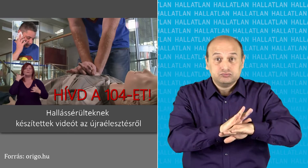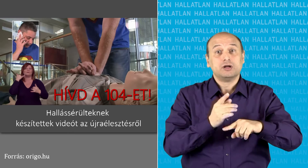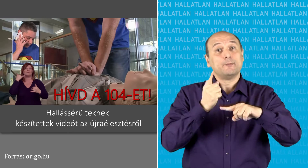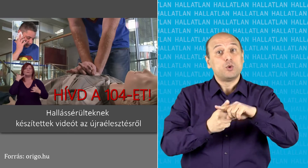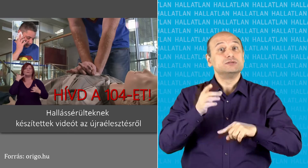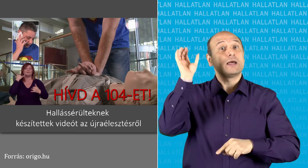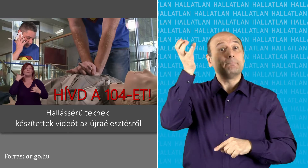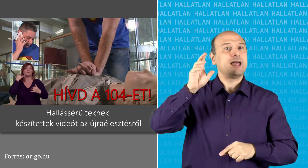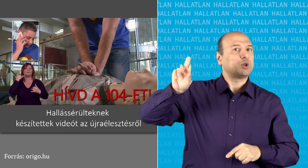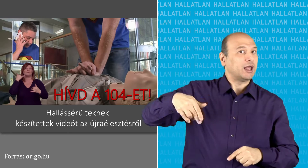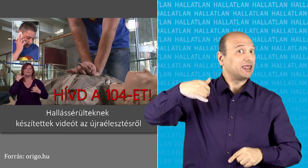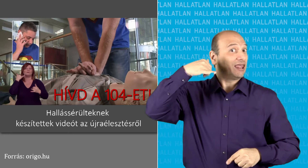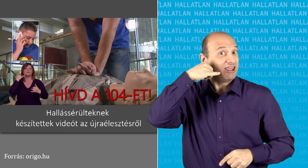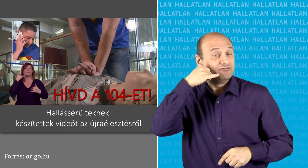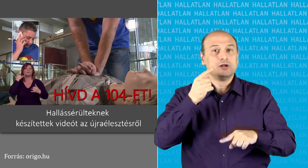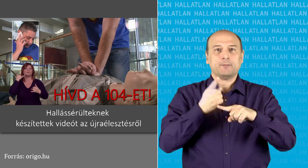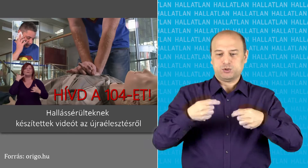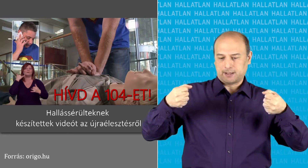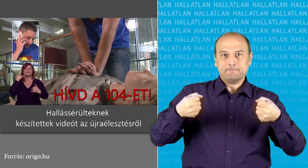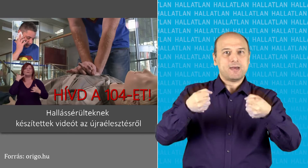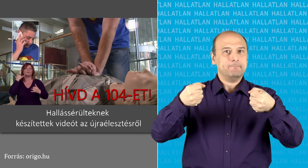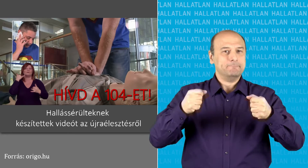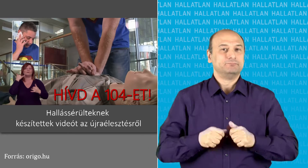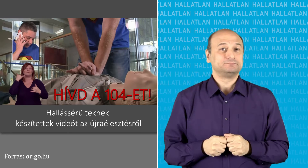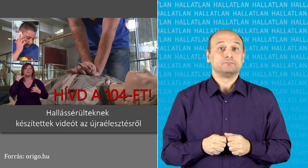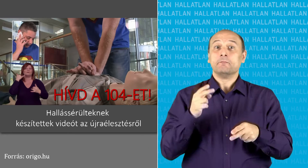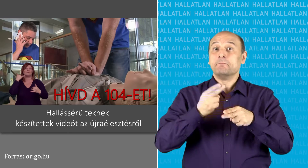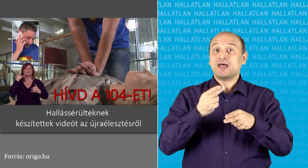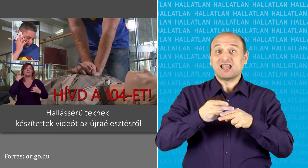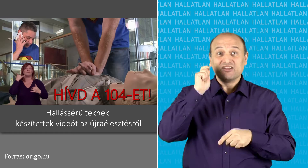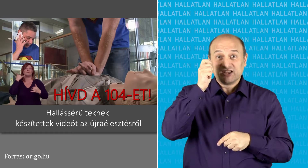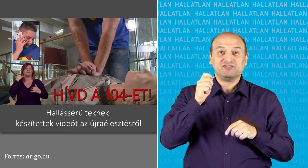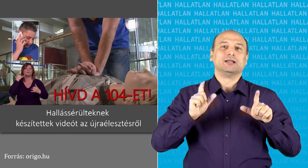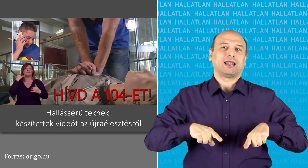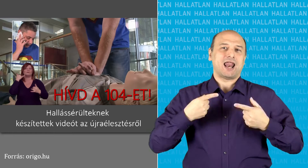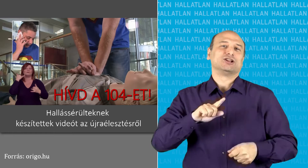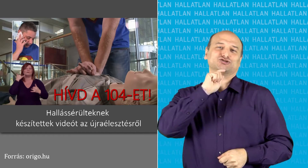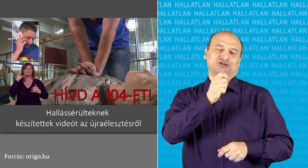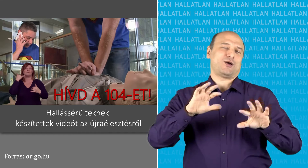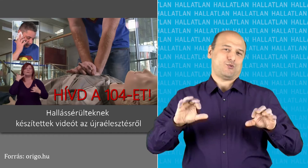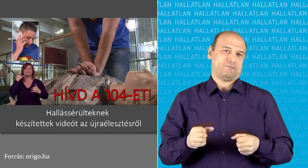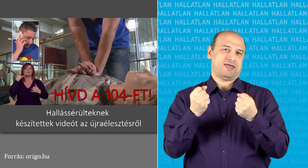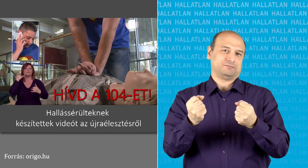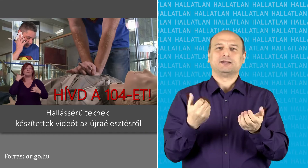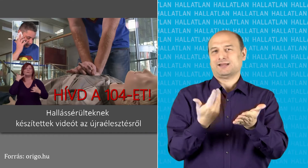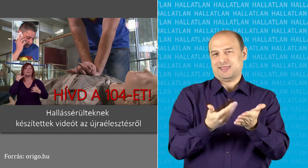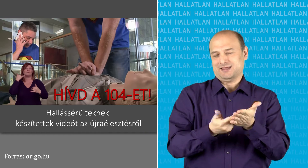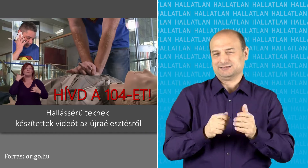hívják a mentőket, majd bevetik a félautomata defibrillátort is, a beteg pedig megmenekül.